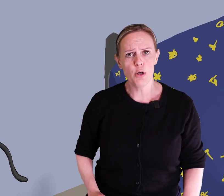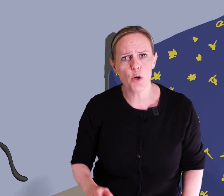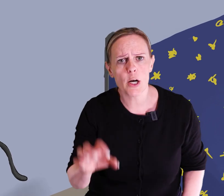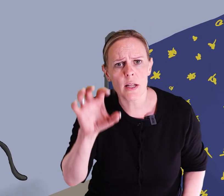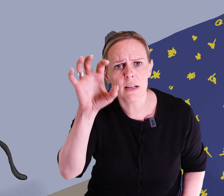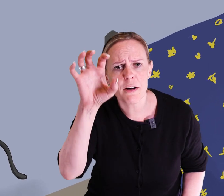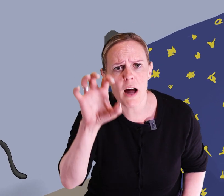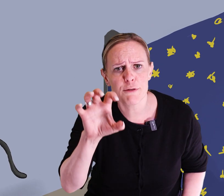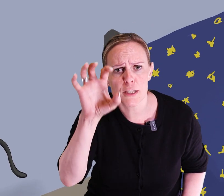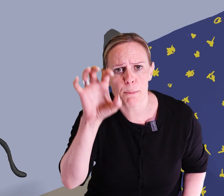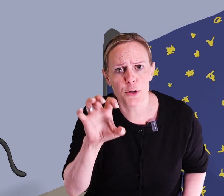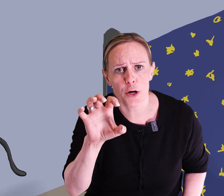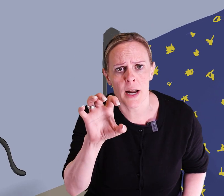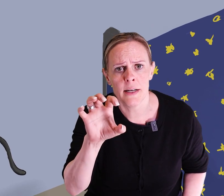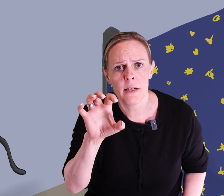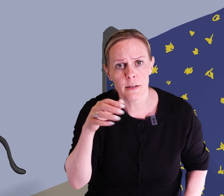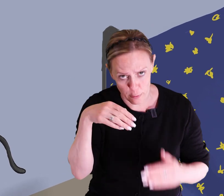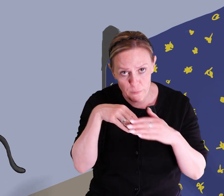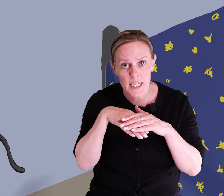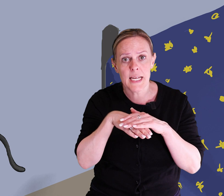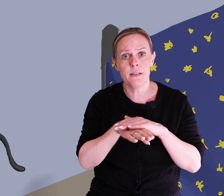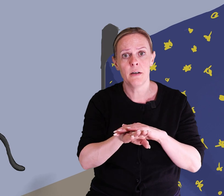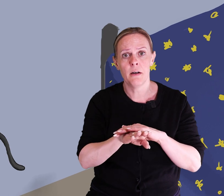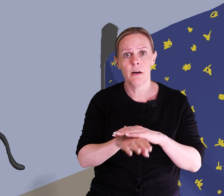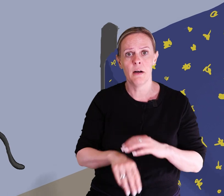du brukar ju alltid krafsa på dörren när du vill in